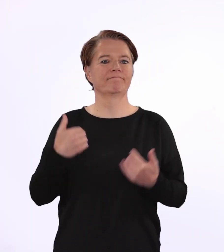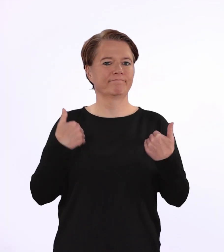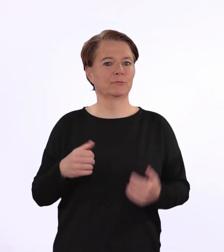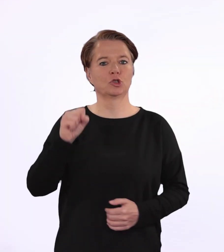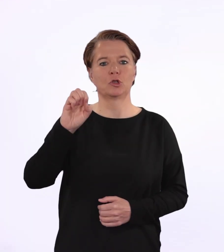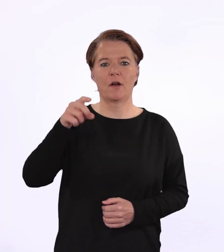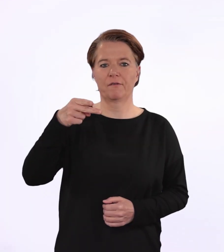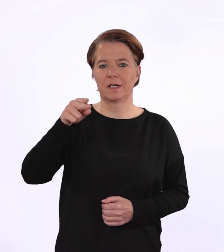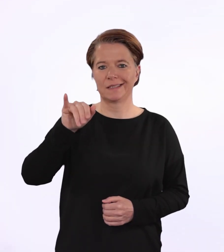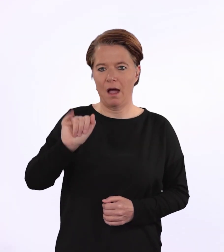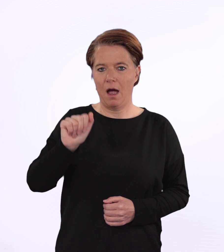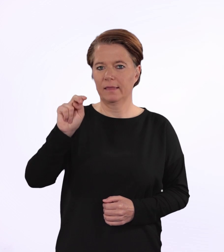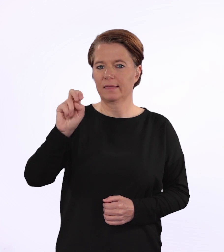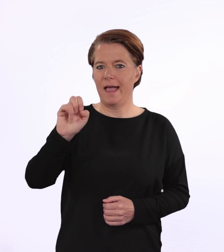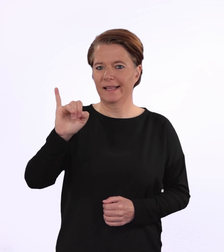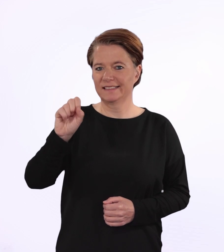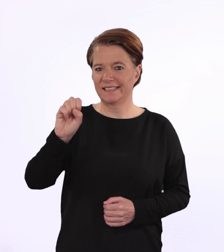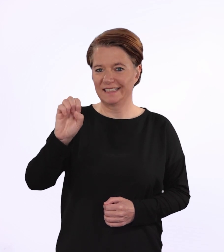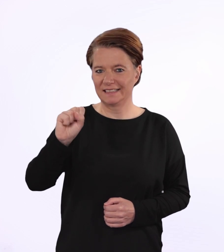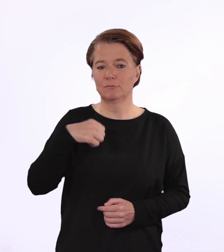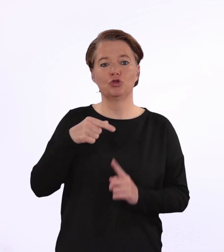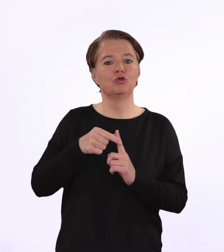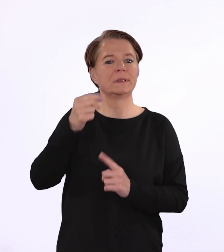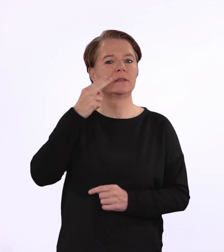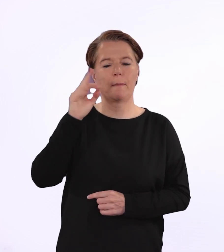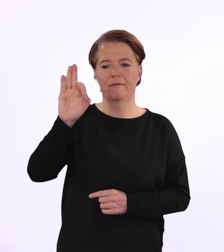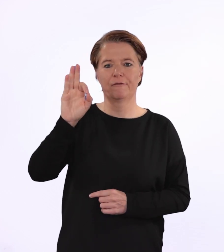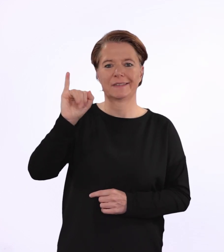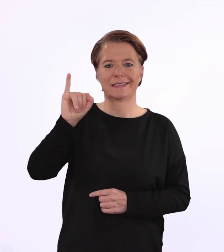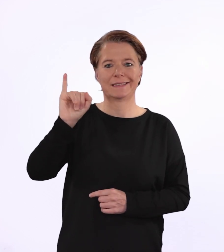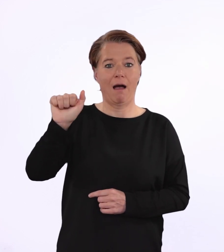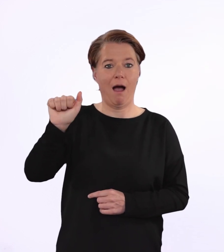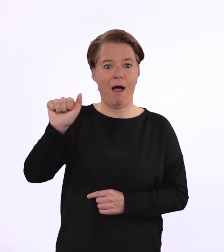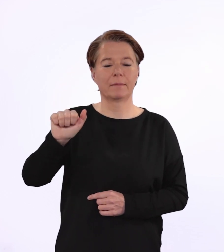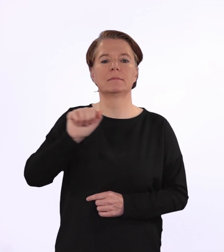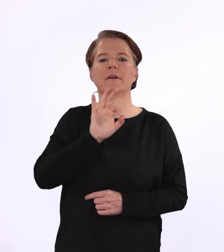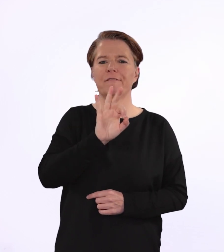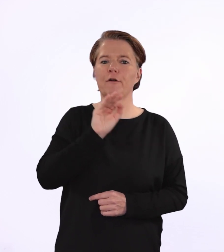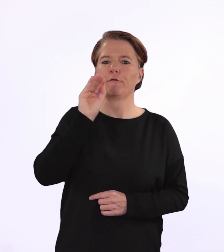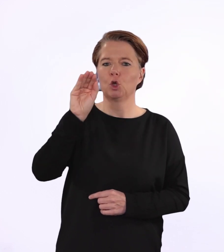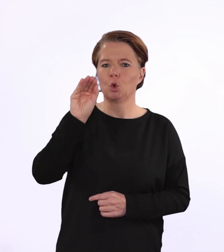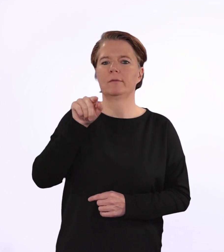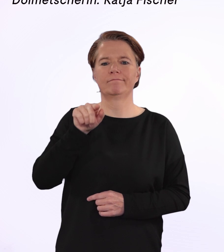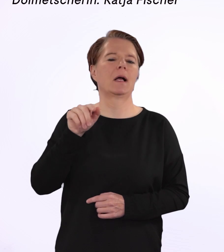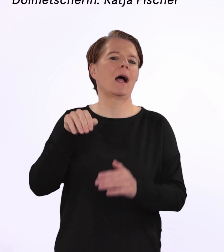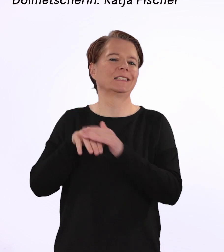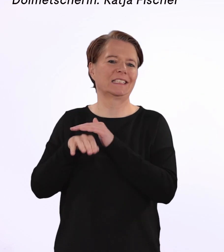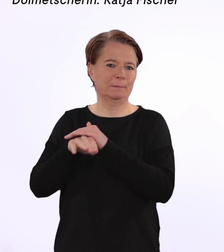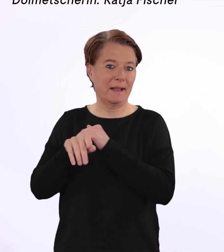Ich bin Sophia Neises und mein Spitzname ist Fia: F I A Das steht für Future is Accessible.